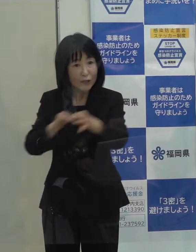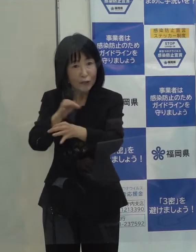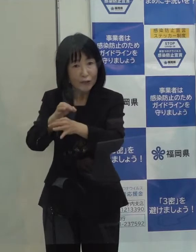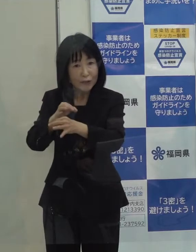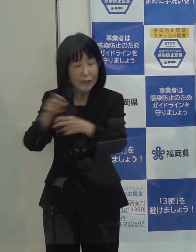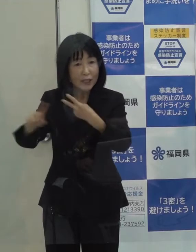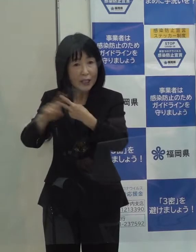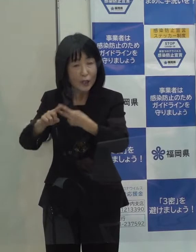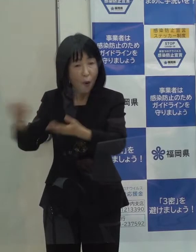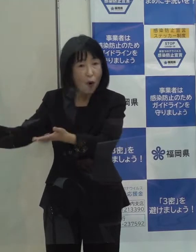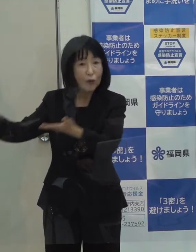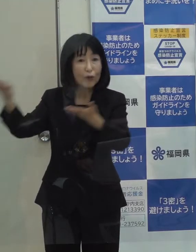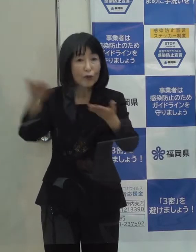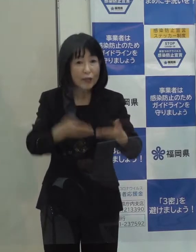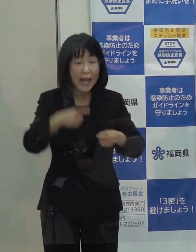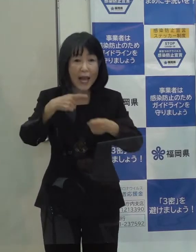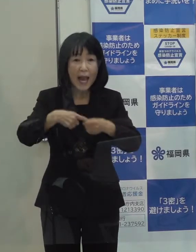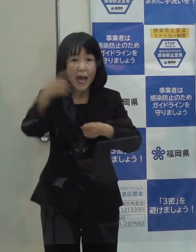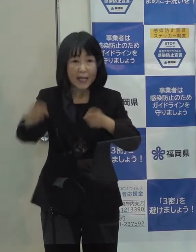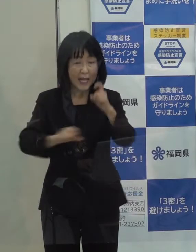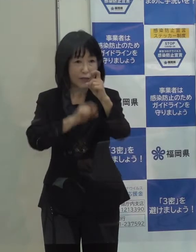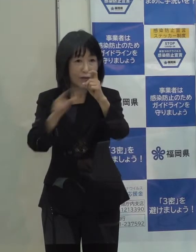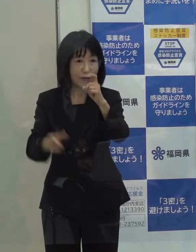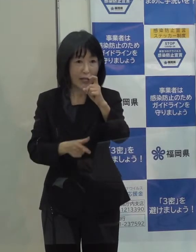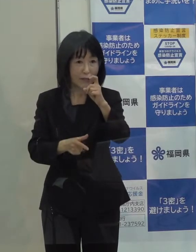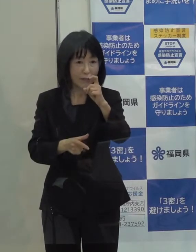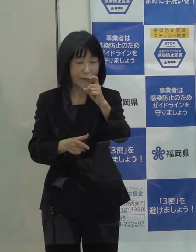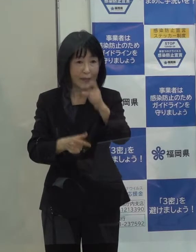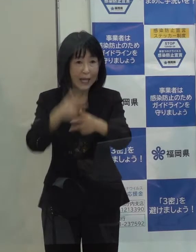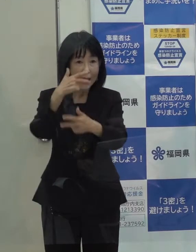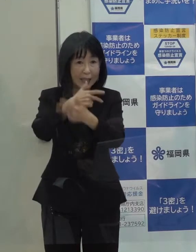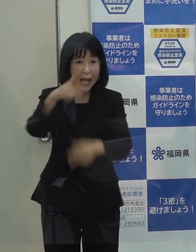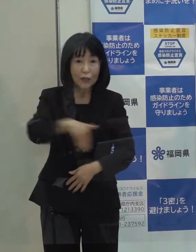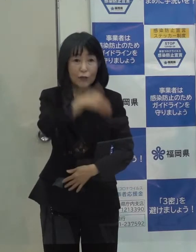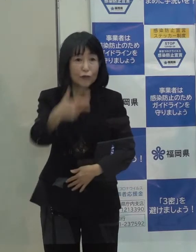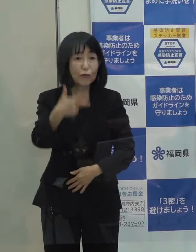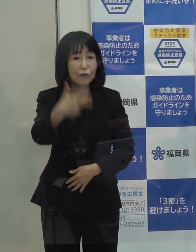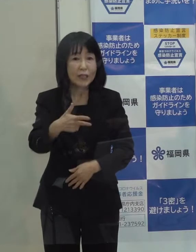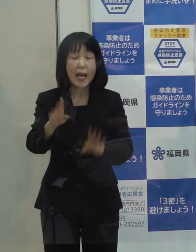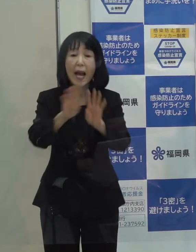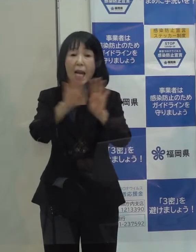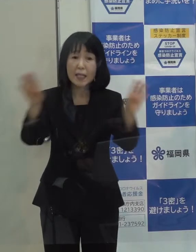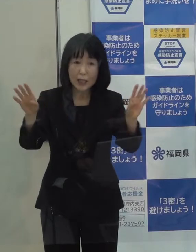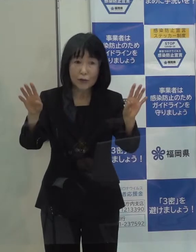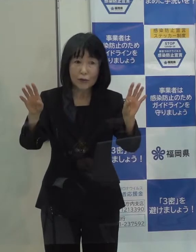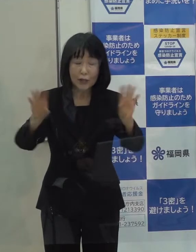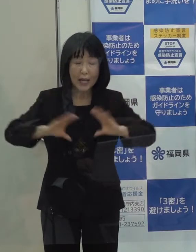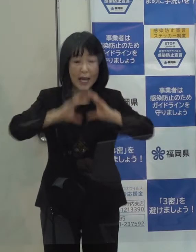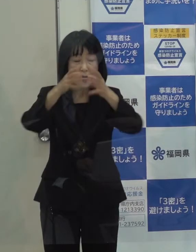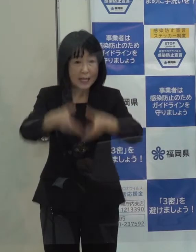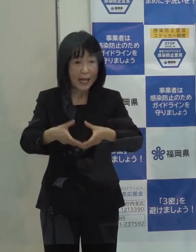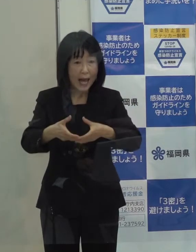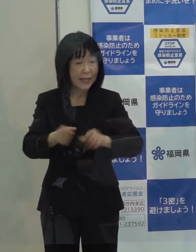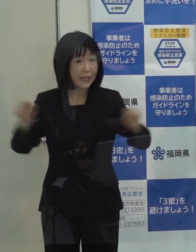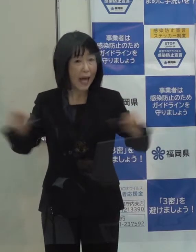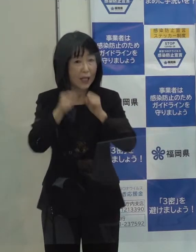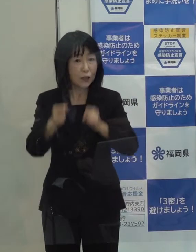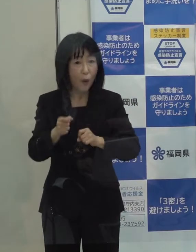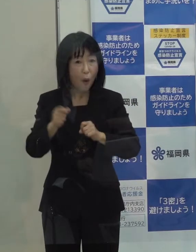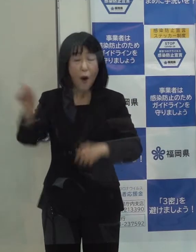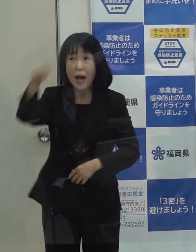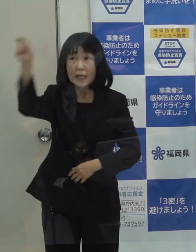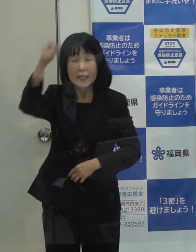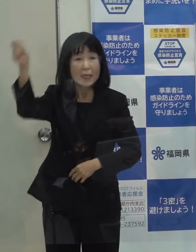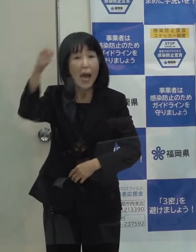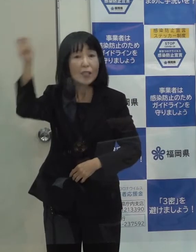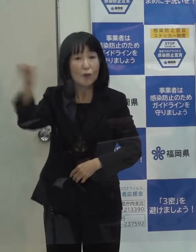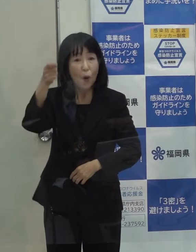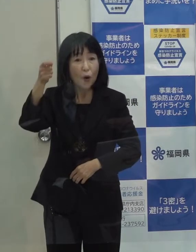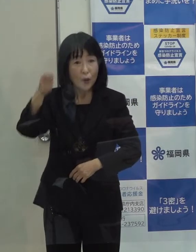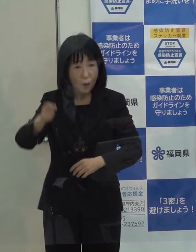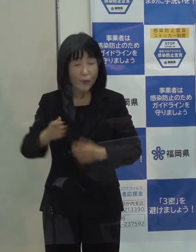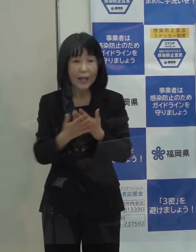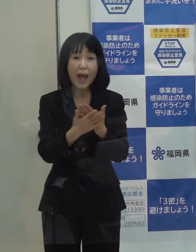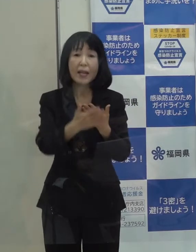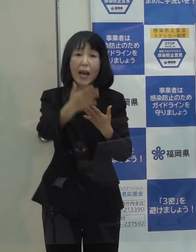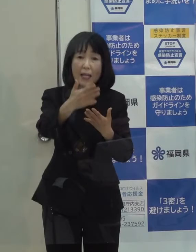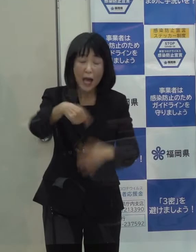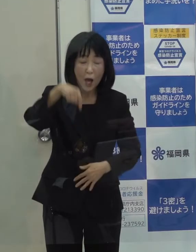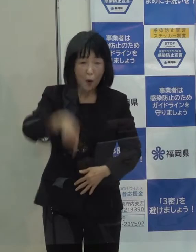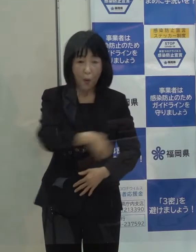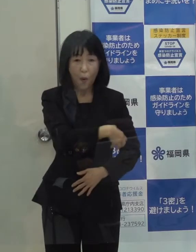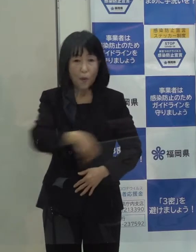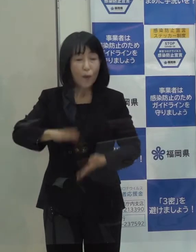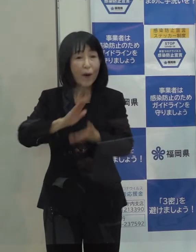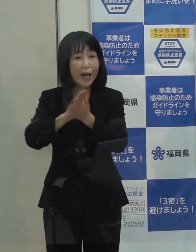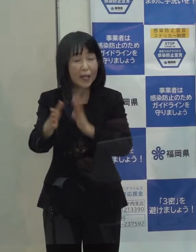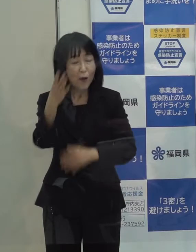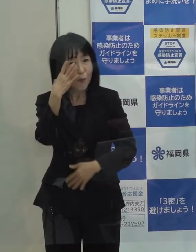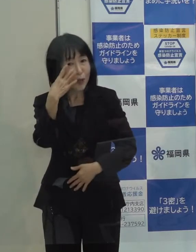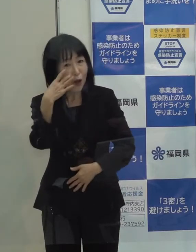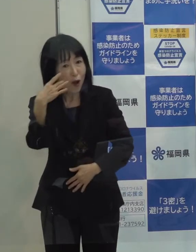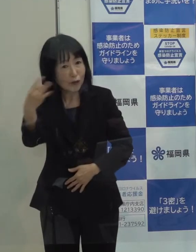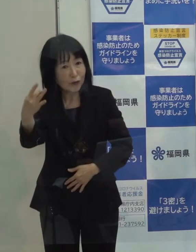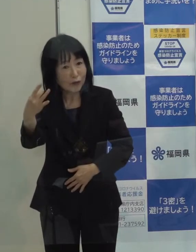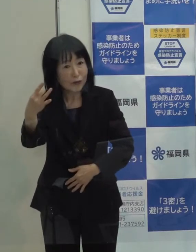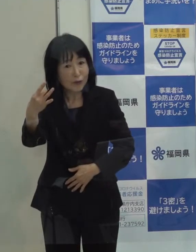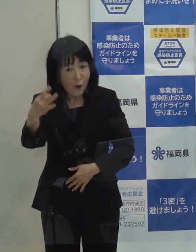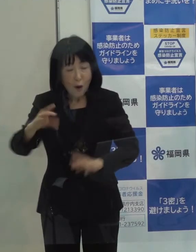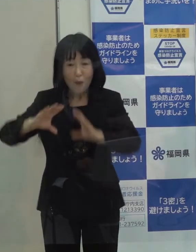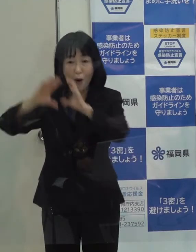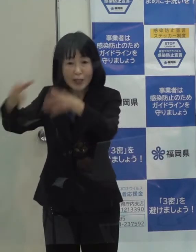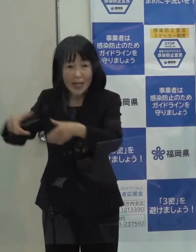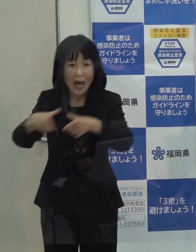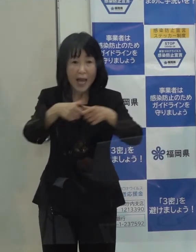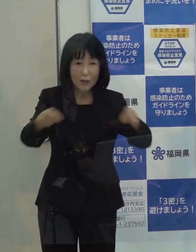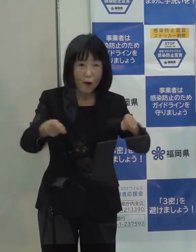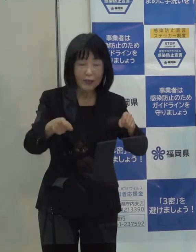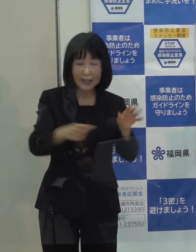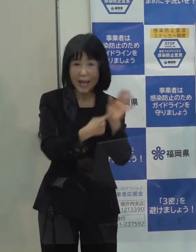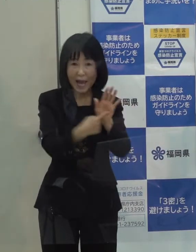来年１０月には北九州で開催される世界体操・新体操の選手権大会で 本県の魅力を大いに国内外に「発信をしていきたいと考えています